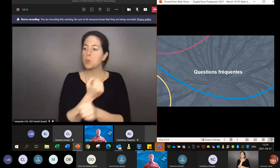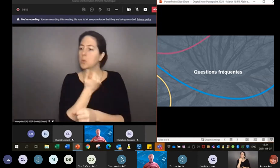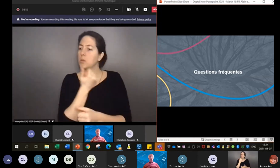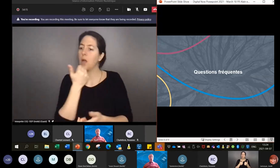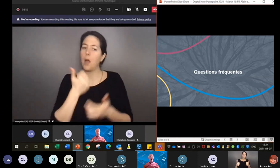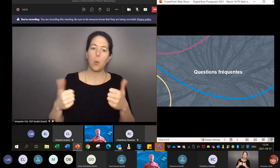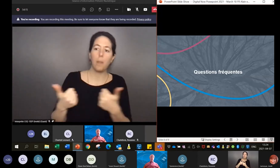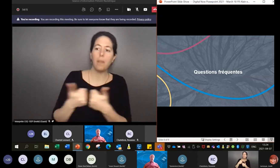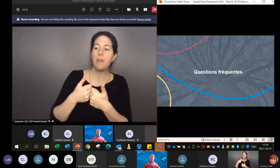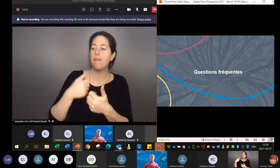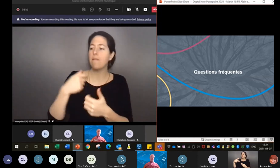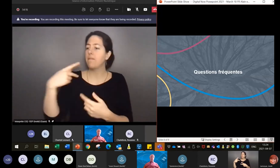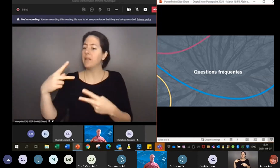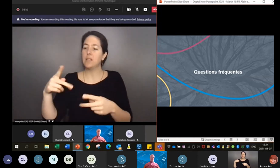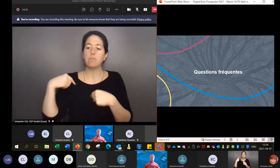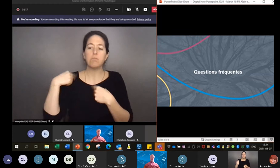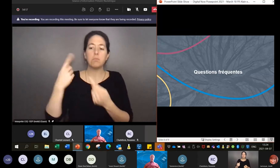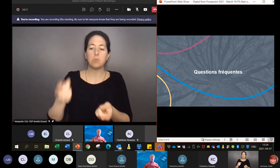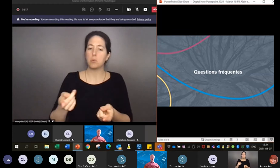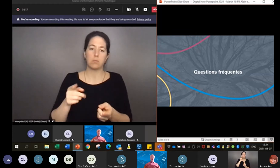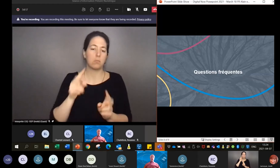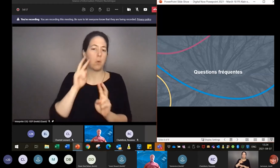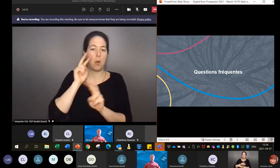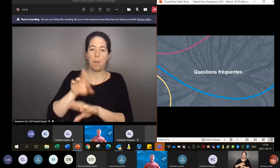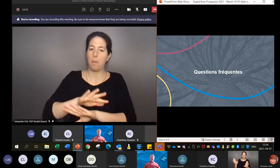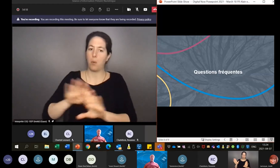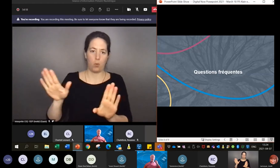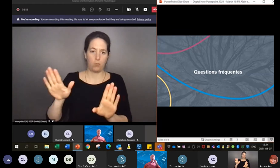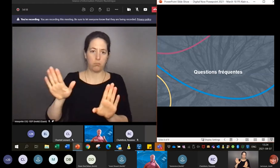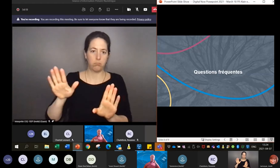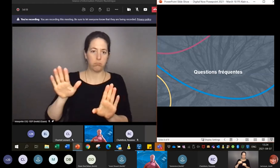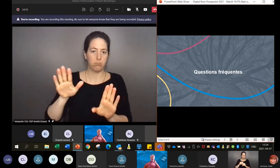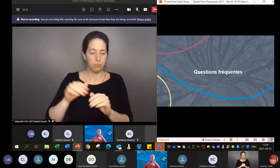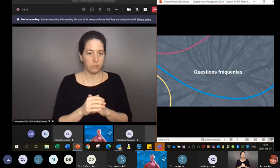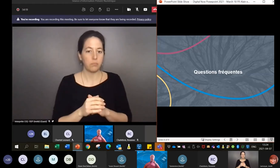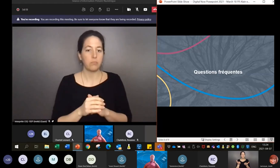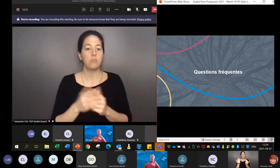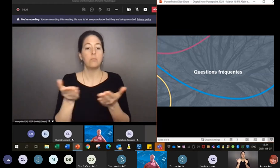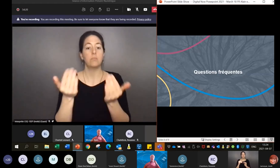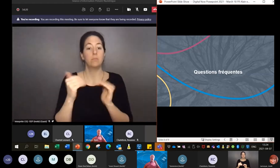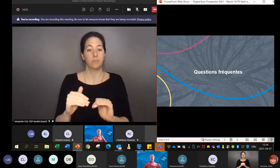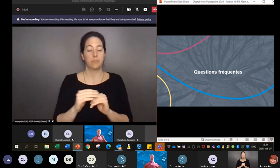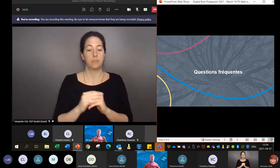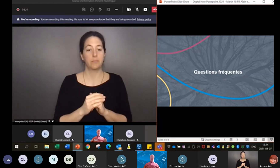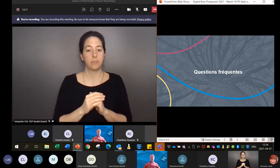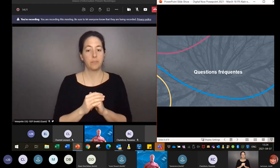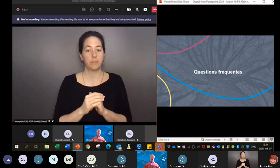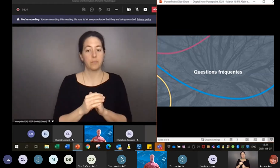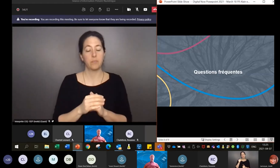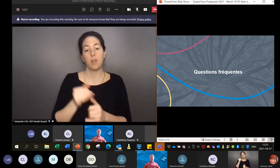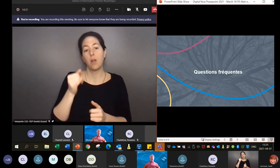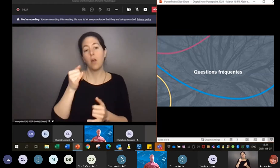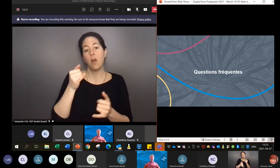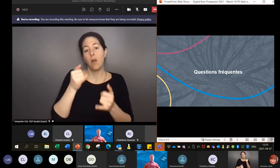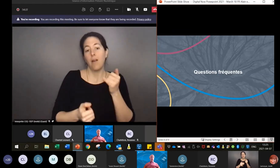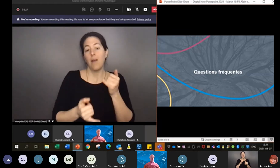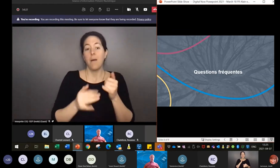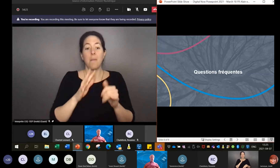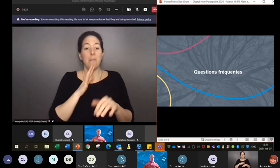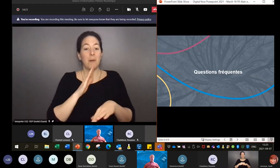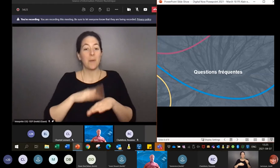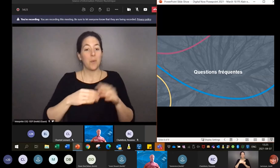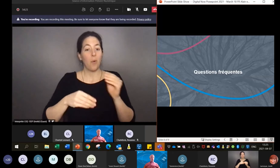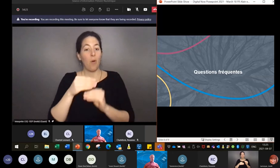que vous aurez eu à rencontrer. Enfin, je